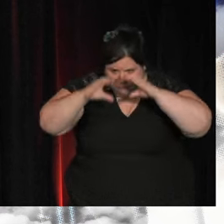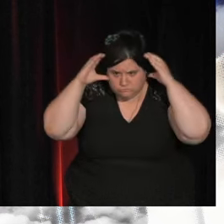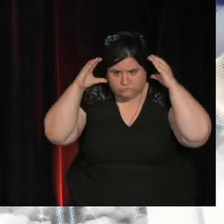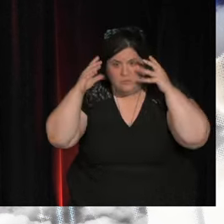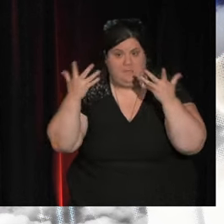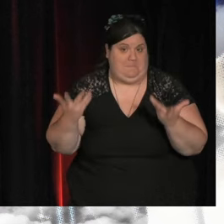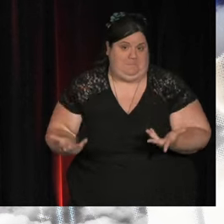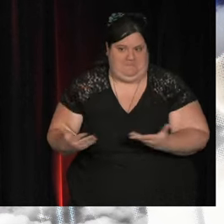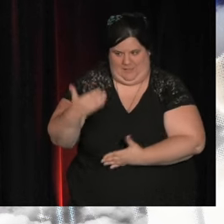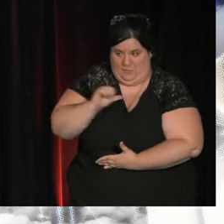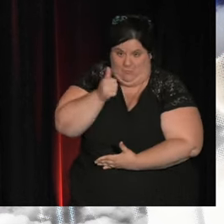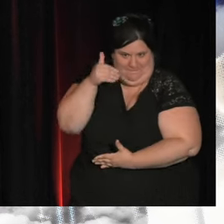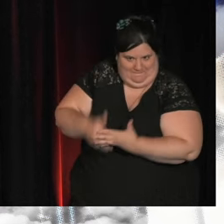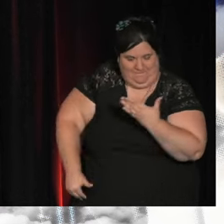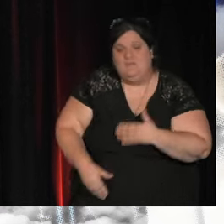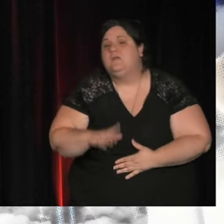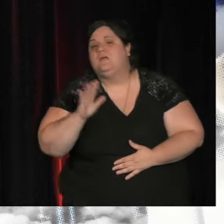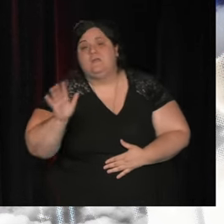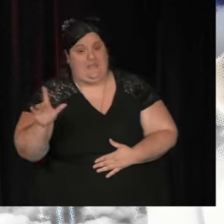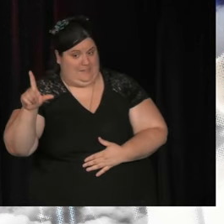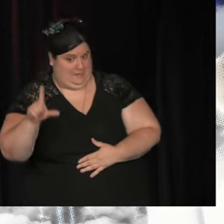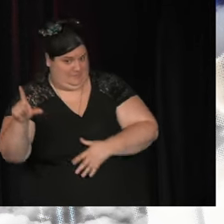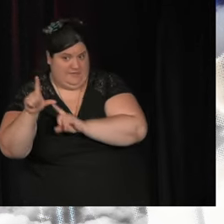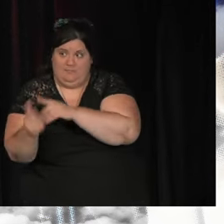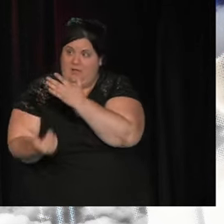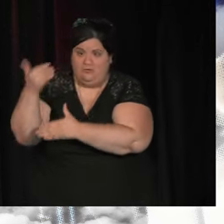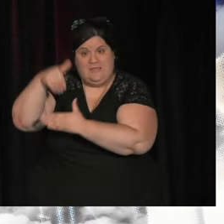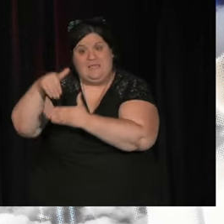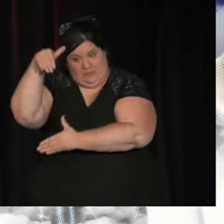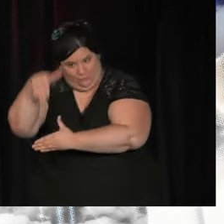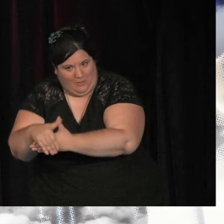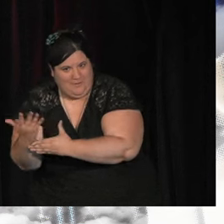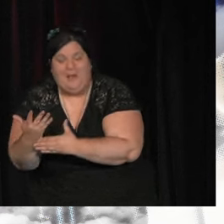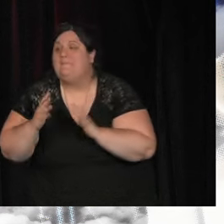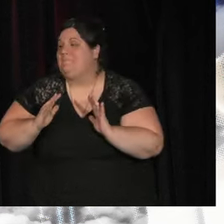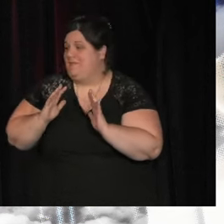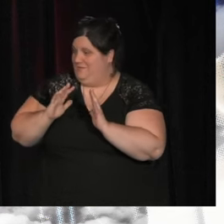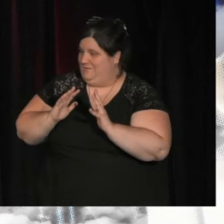Et lundi, pour le dernier jour du festival et la soirée de clôture, un speedrun, de JarmOu, sur Tintin au Tibet.